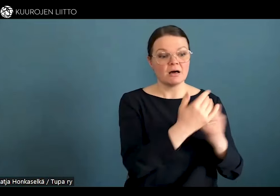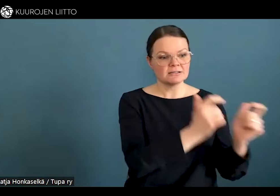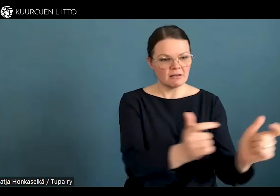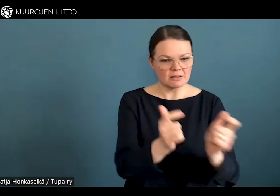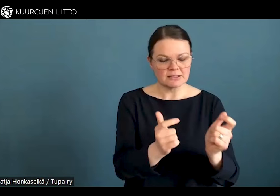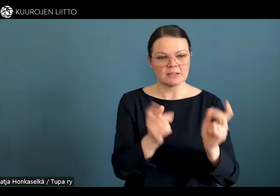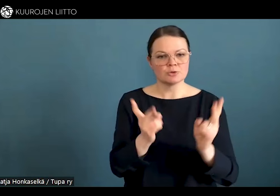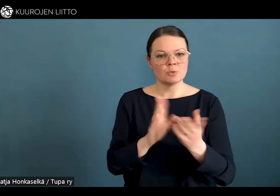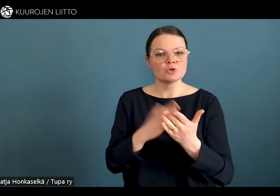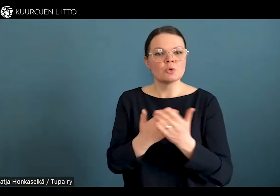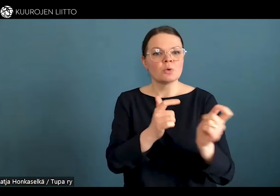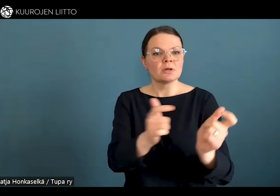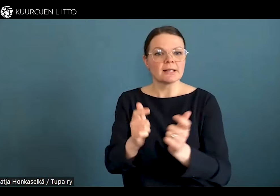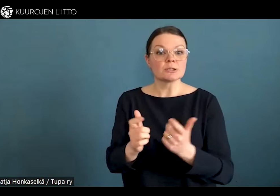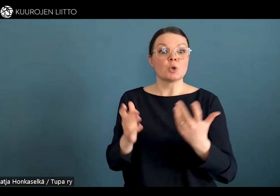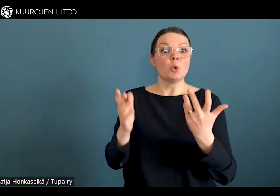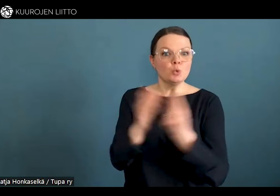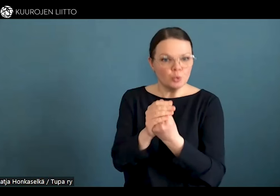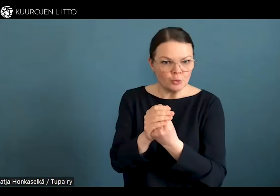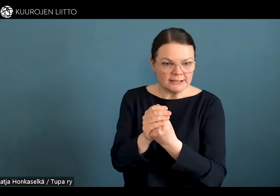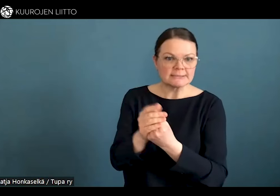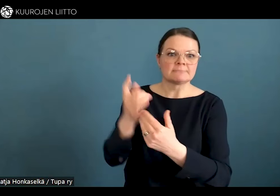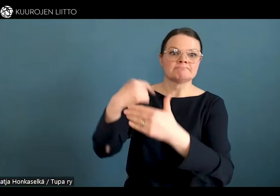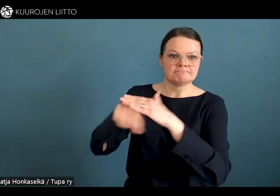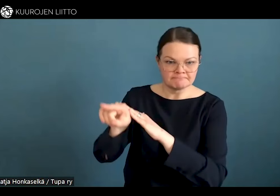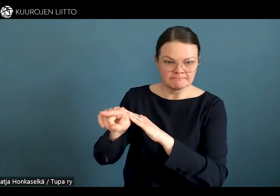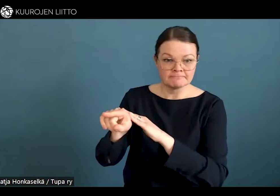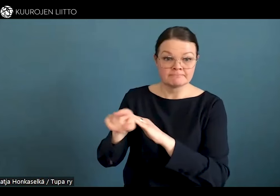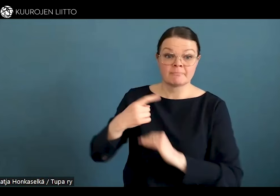yhdessä asiakas- ja tulkkausalan järjestöjen kanssa -